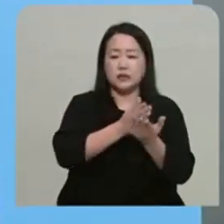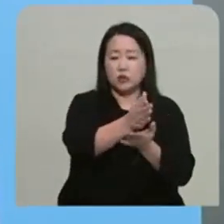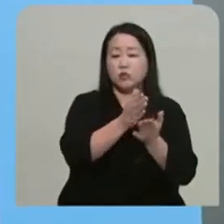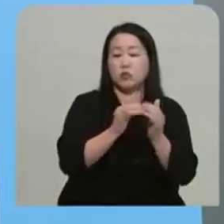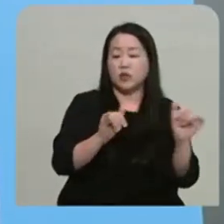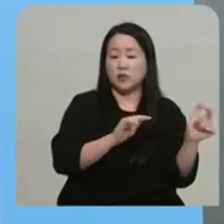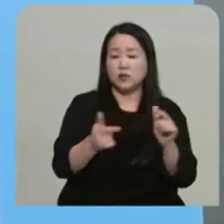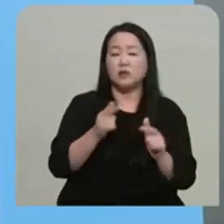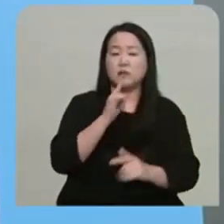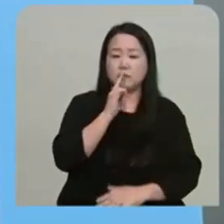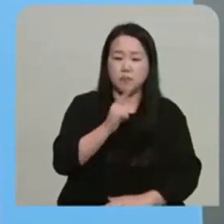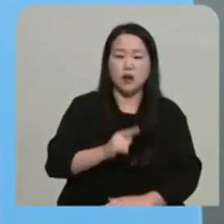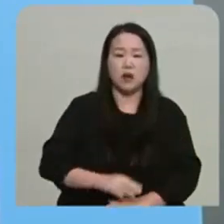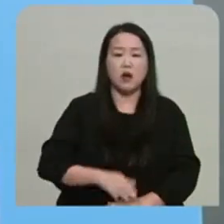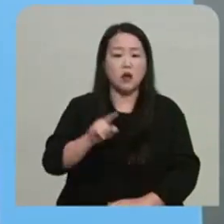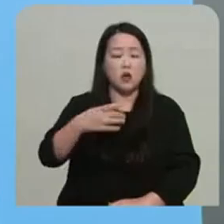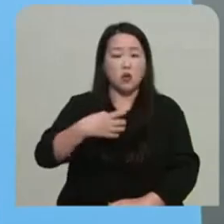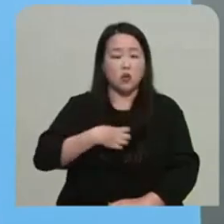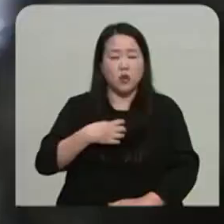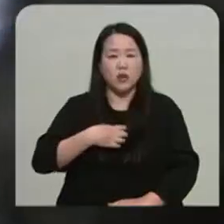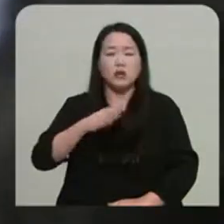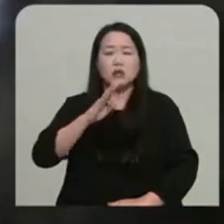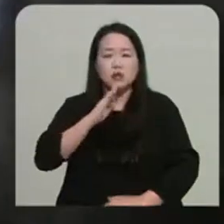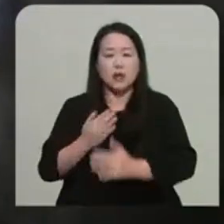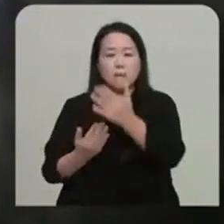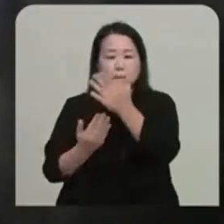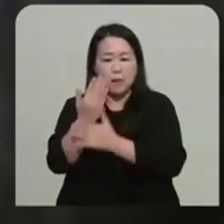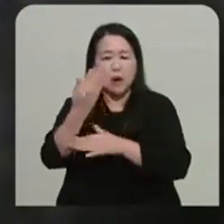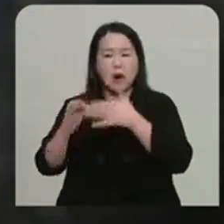지방에 영향이 더 클 것으로 보고 있습니다.